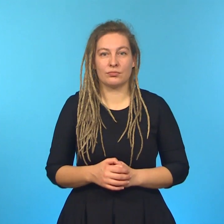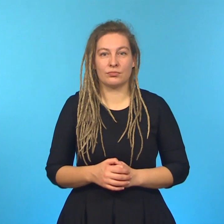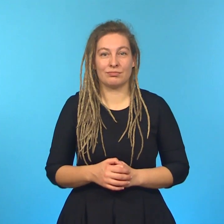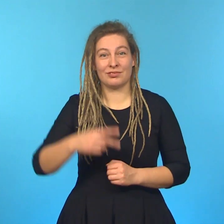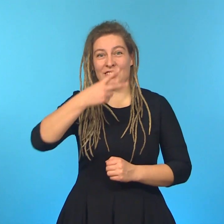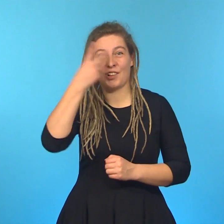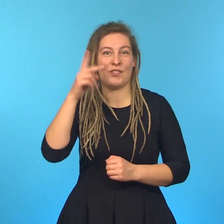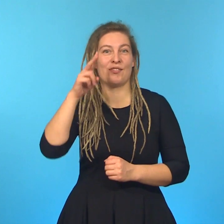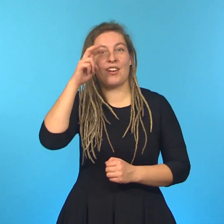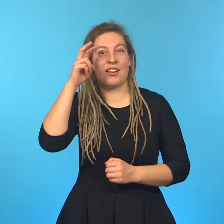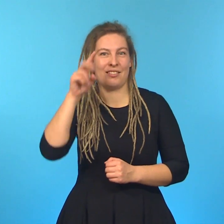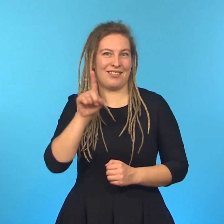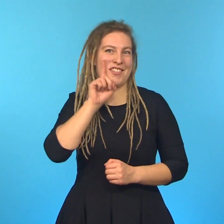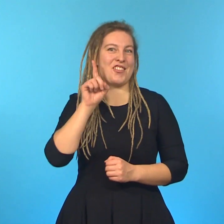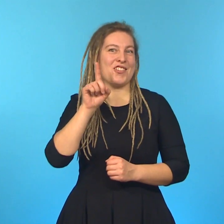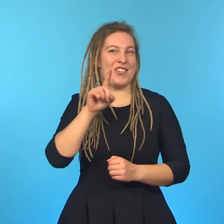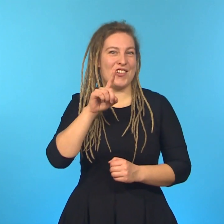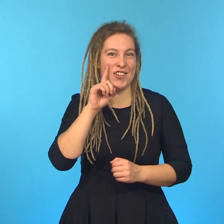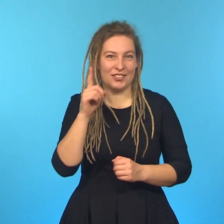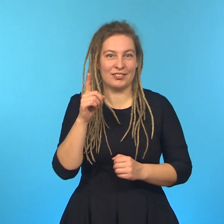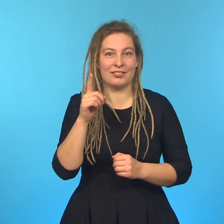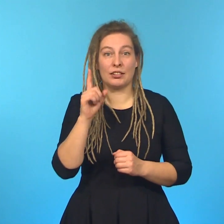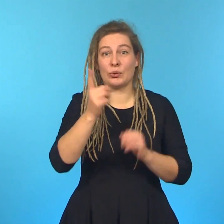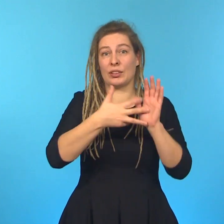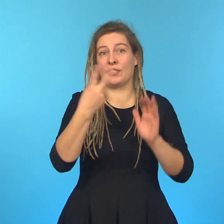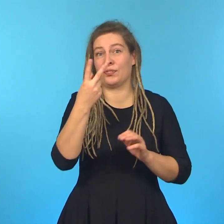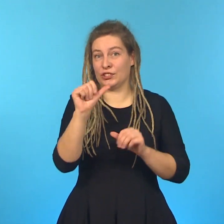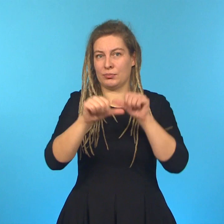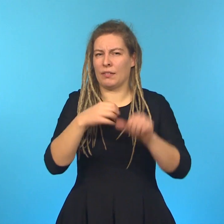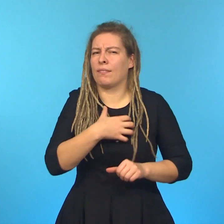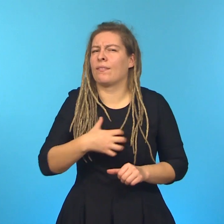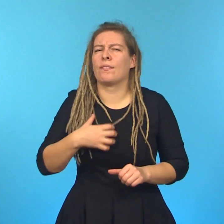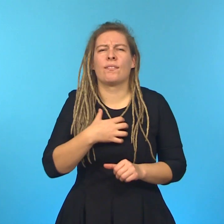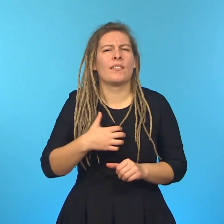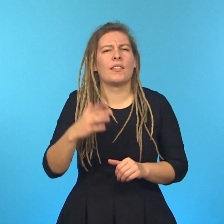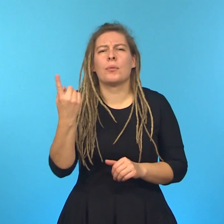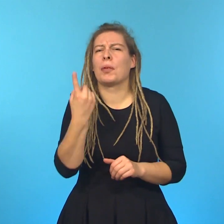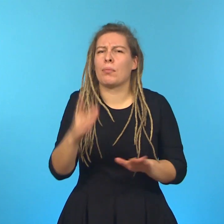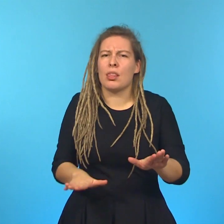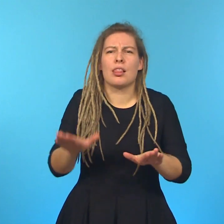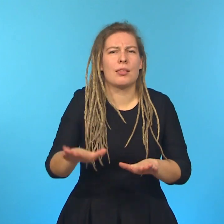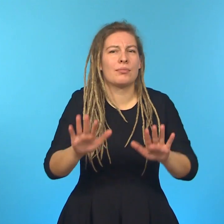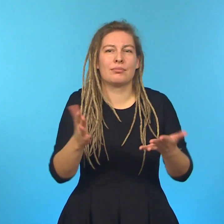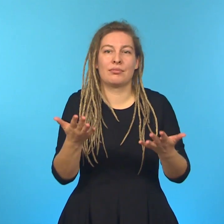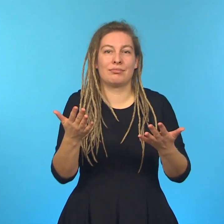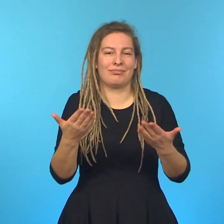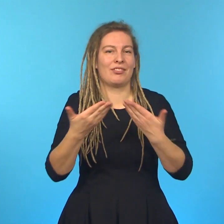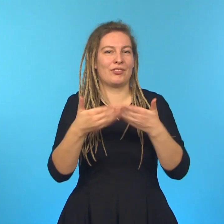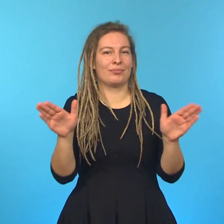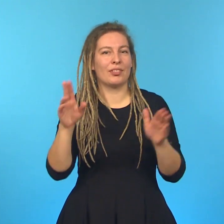O jaunoji Lietuvos valstybė pirmą svarbų žingsnį žengė 1926-aisiais –